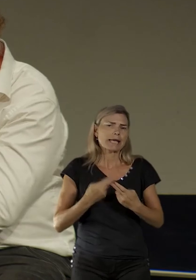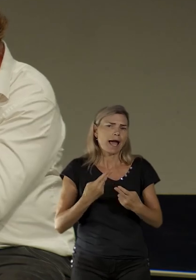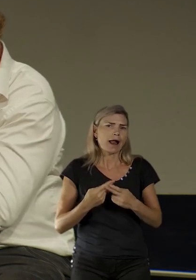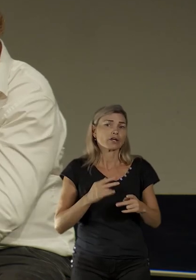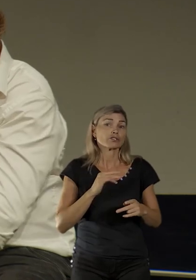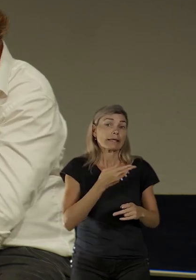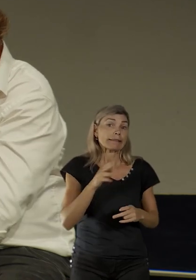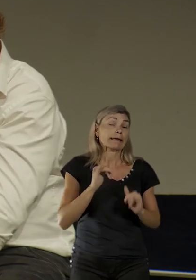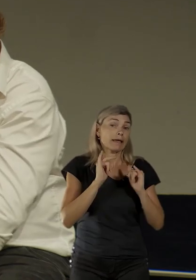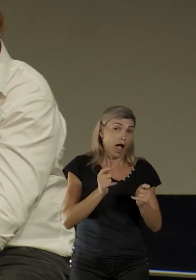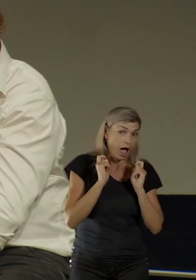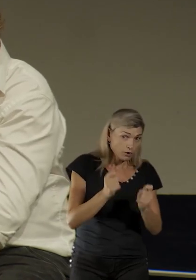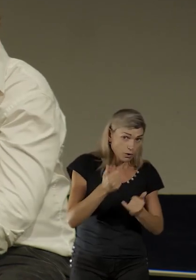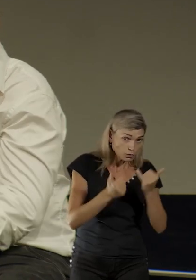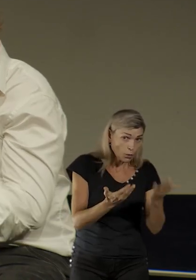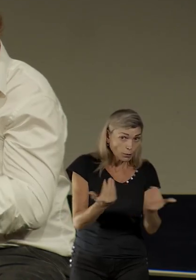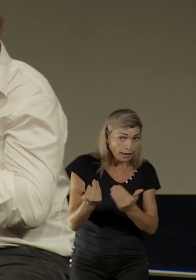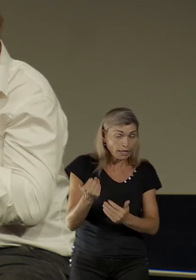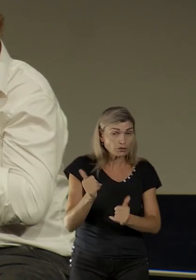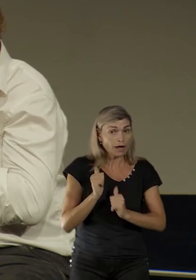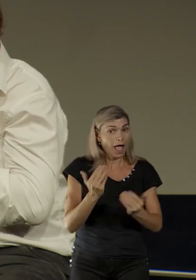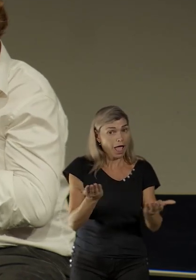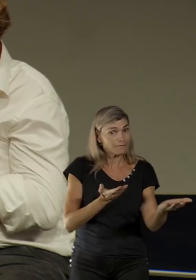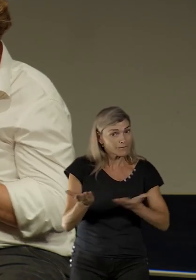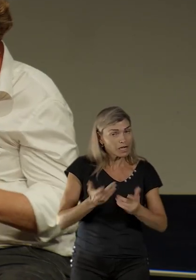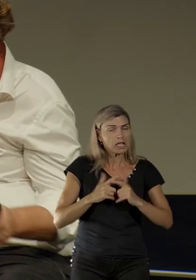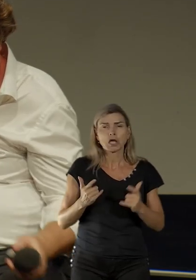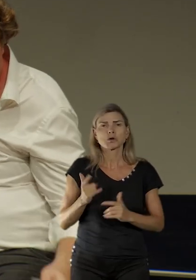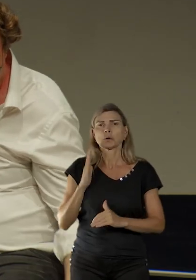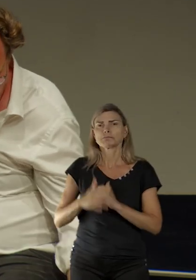A Jiří vlastně mnohem víc rozumí tomu procesu, tak... Jirko, jestli tě můžu poprosit.